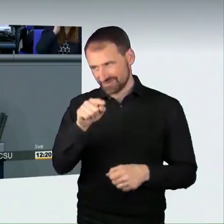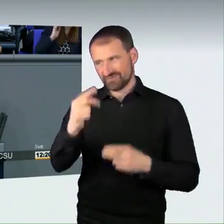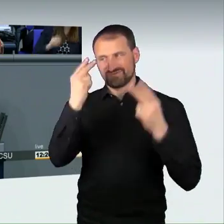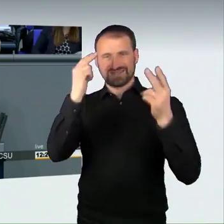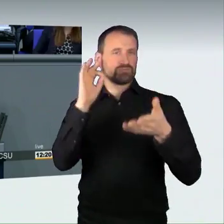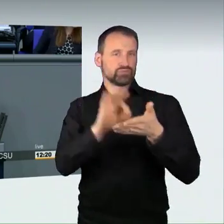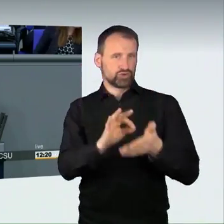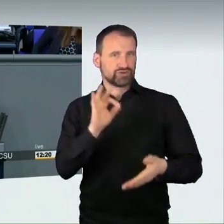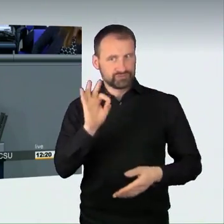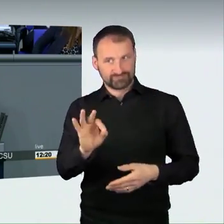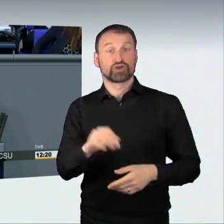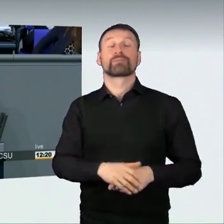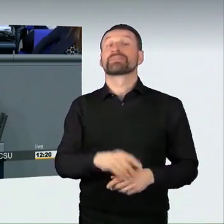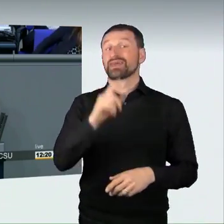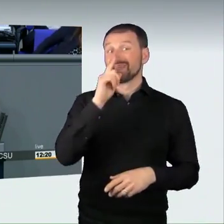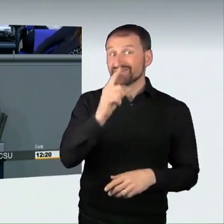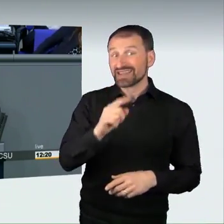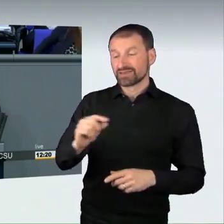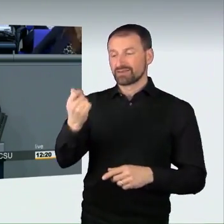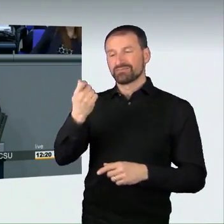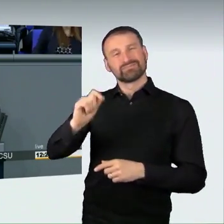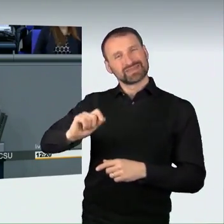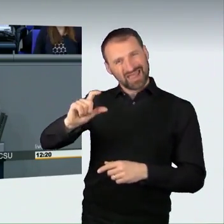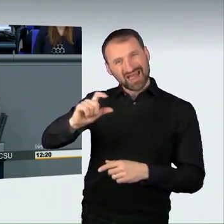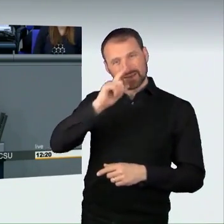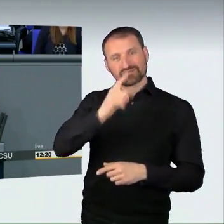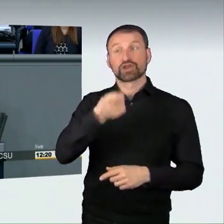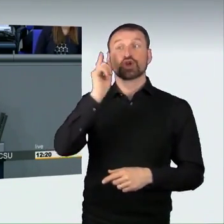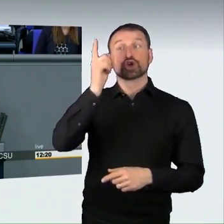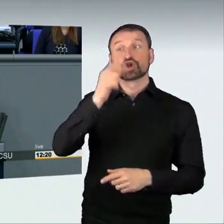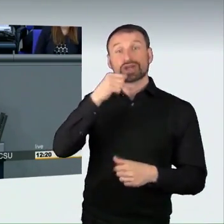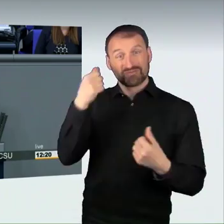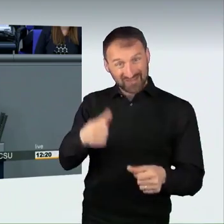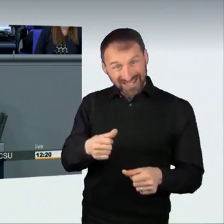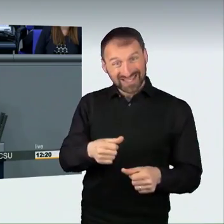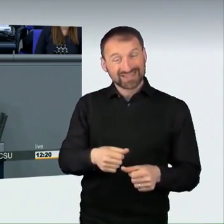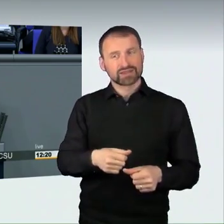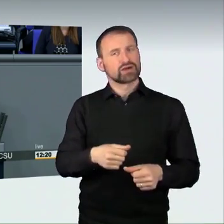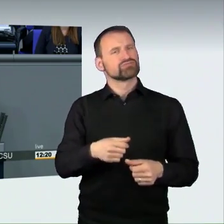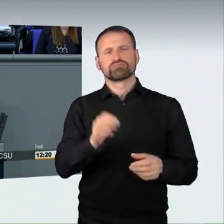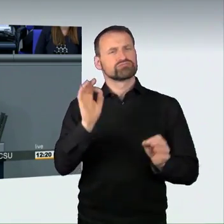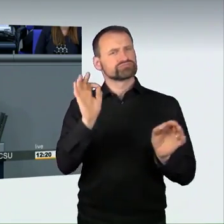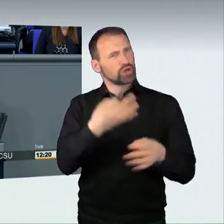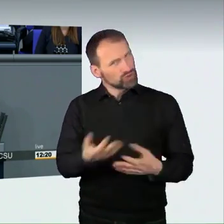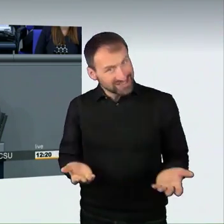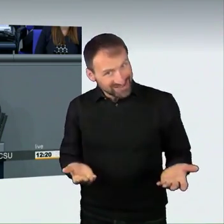Wenn man die Rügepflicht obsolet werden lassen würde, wenn man sie streichen würde, würde das möglicherweise dazu führen,